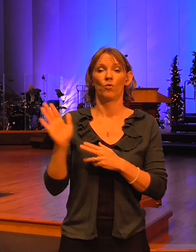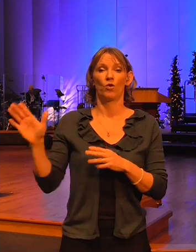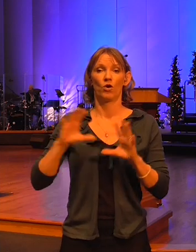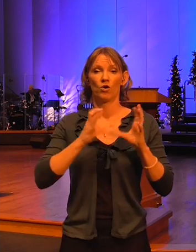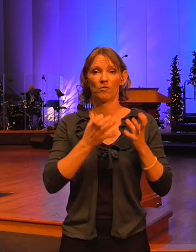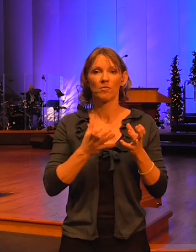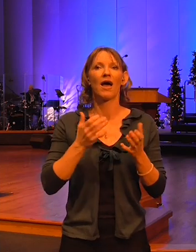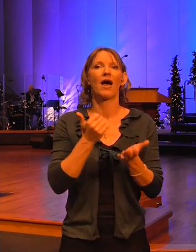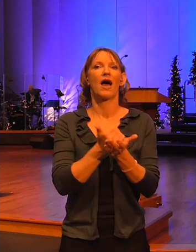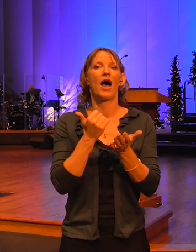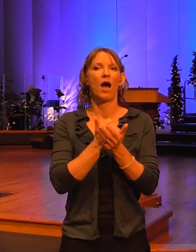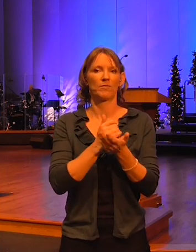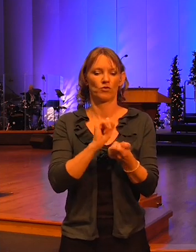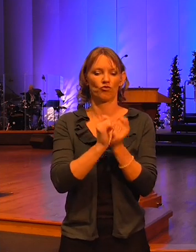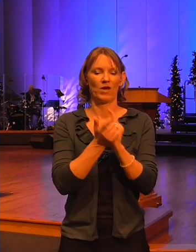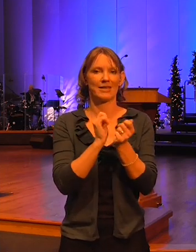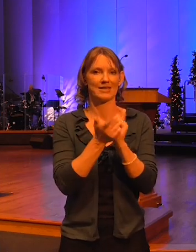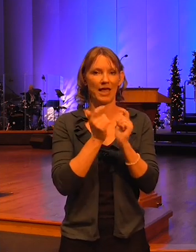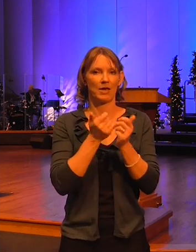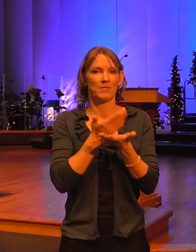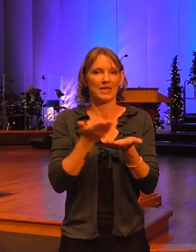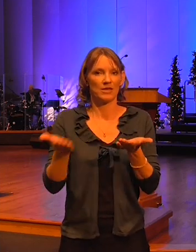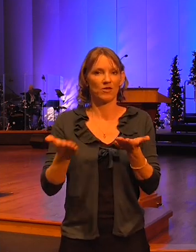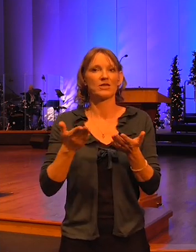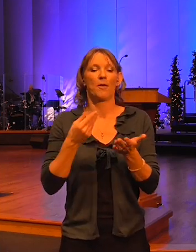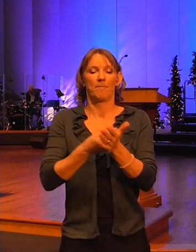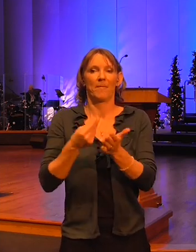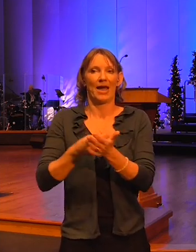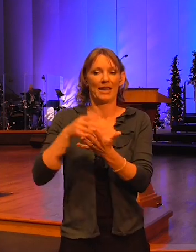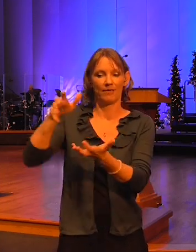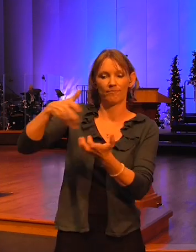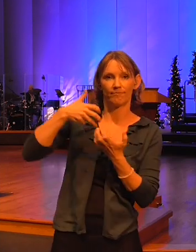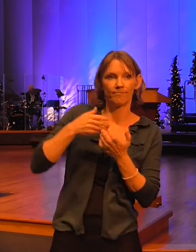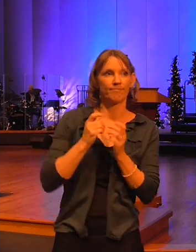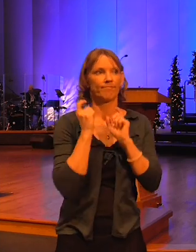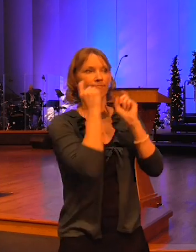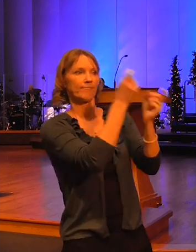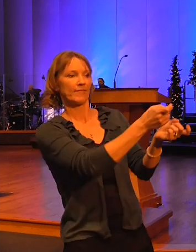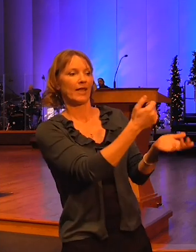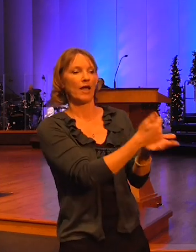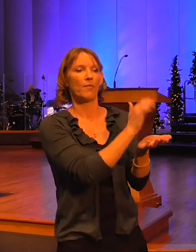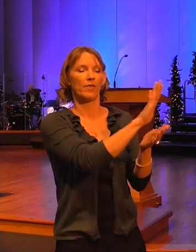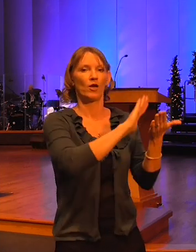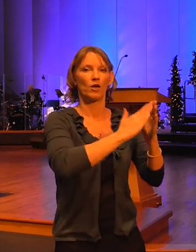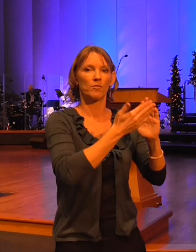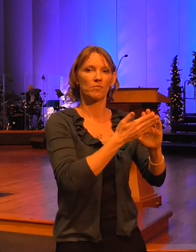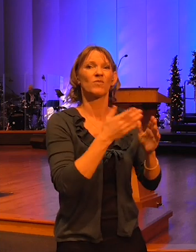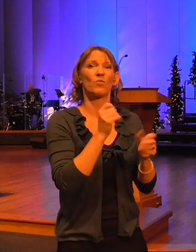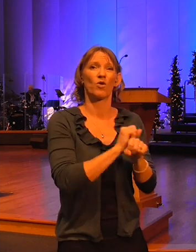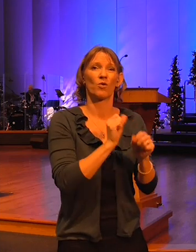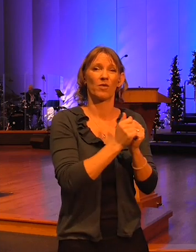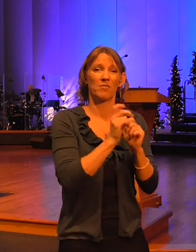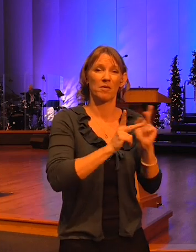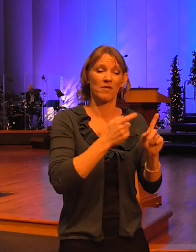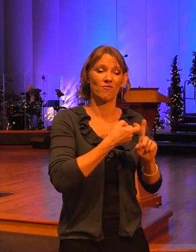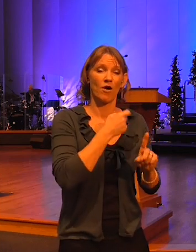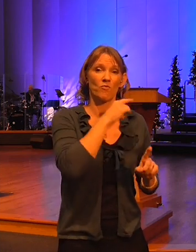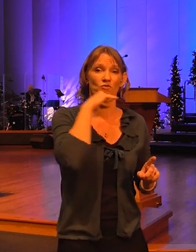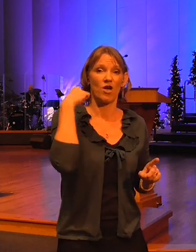para ellos nos ayuda a obtener dinero para ayudar a sus comunidades. Es un servicio increíblemente increíble. Incluso está trabajando con personas de Rusia ahora y yo, así que honro su ministerio